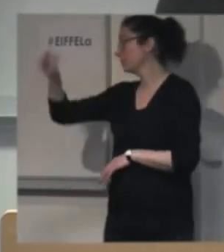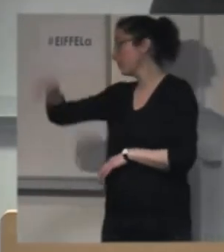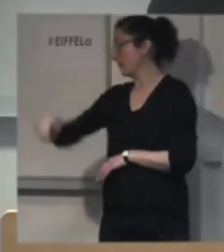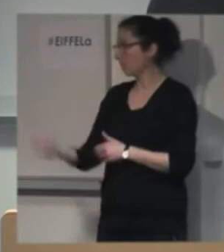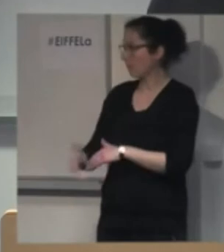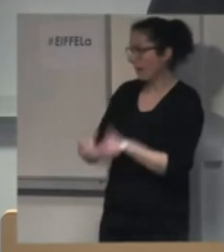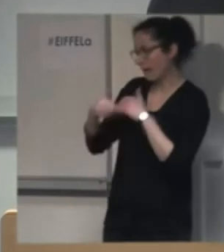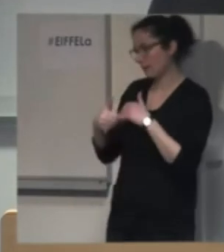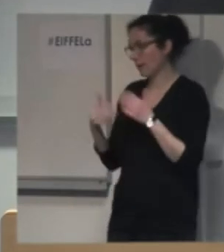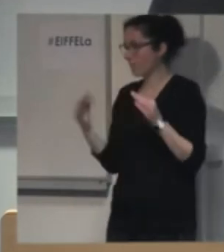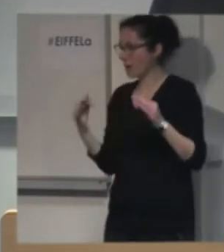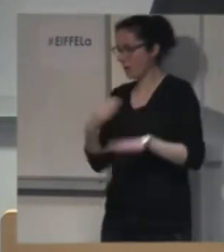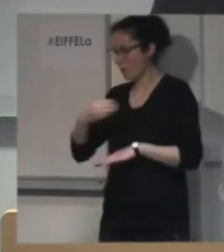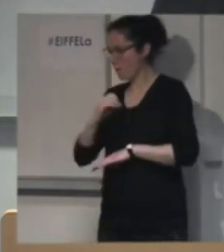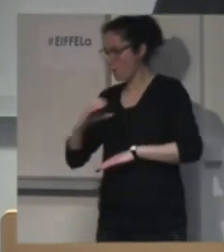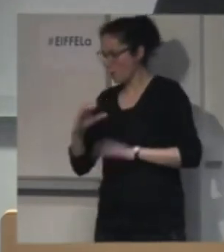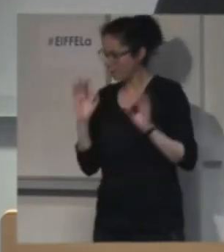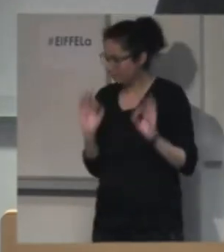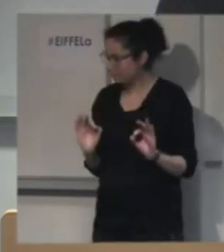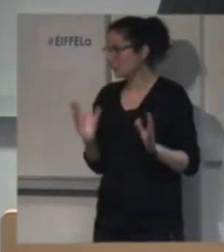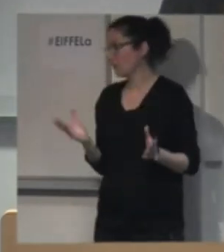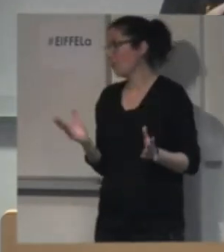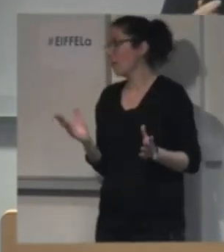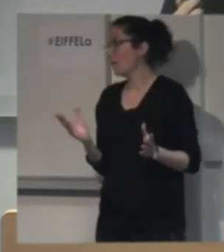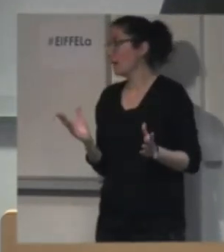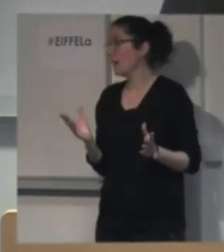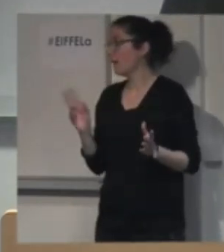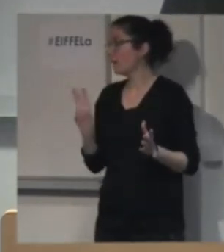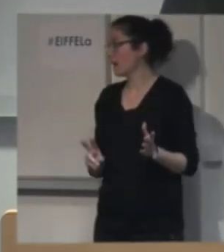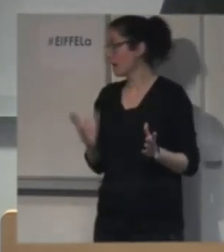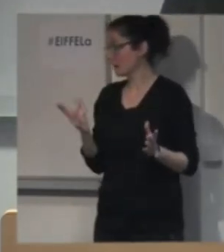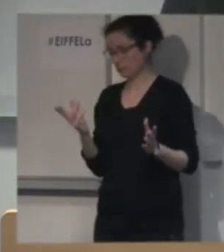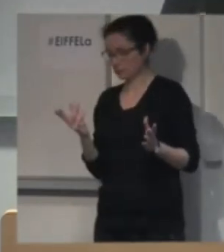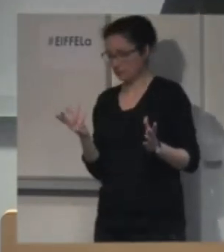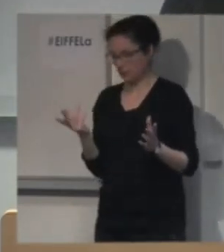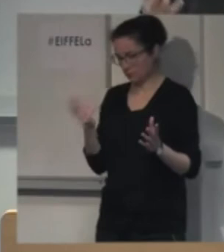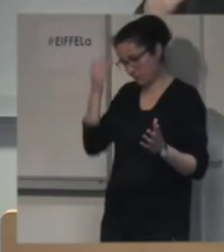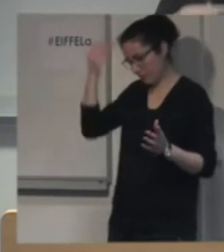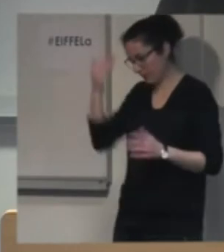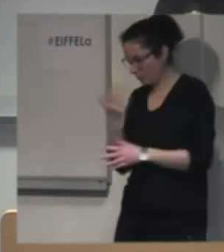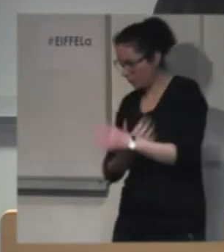et dont vous aurez un retour d'expérience à la fin. Pointage des difficultés potentielles d'accès dès la conception.